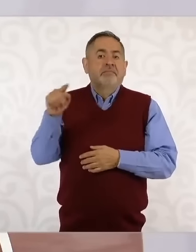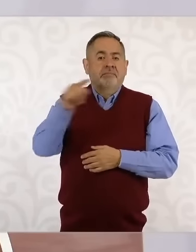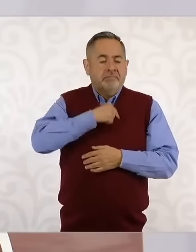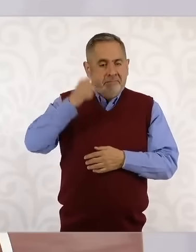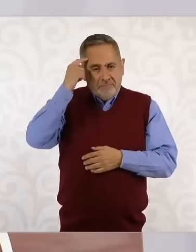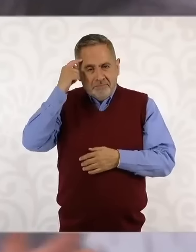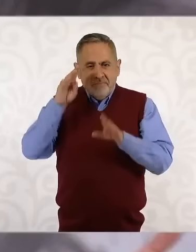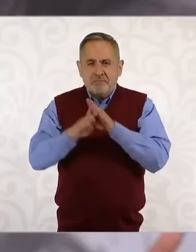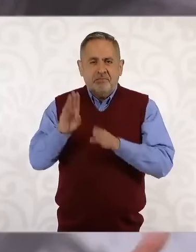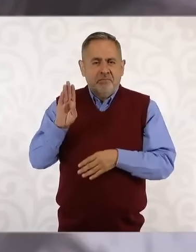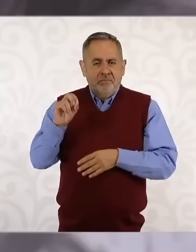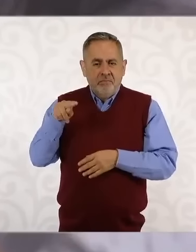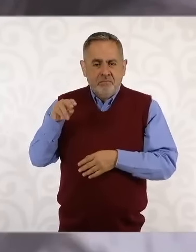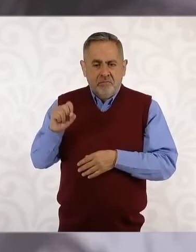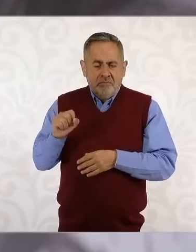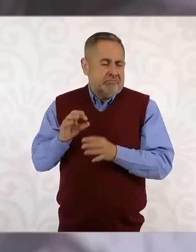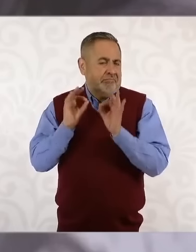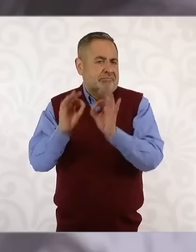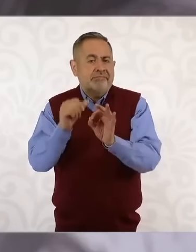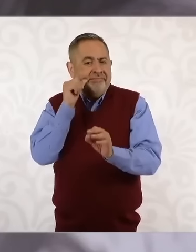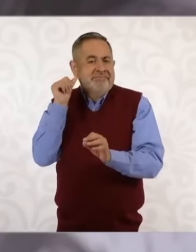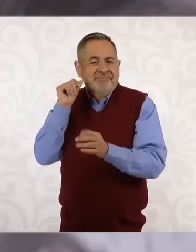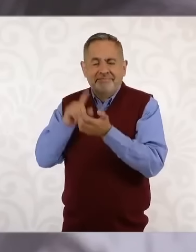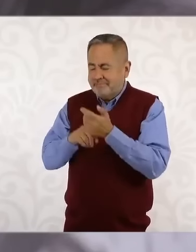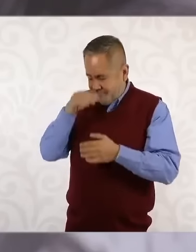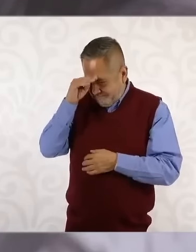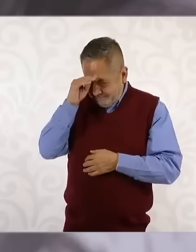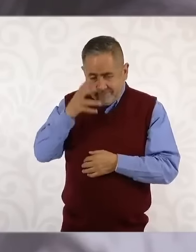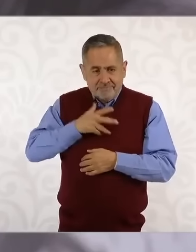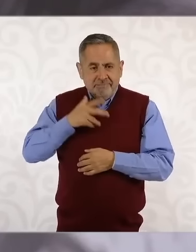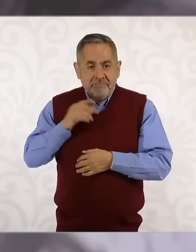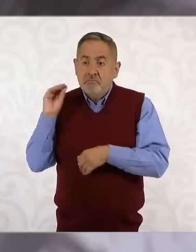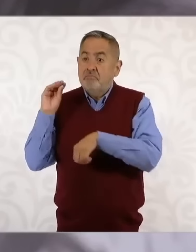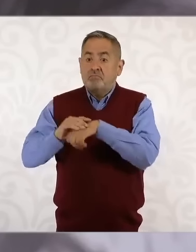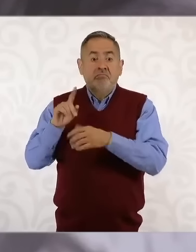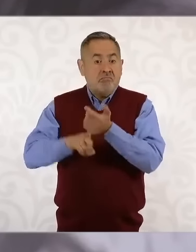tema de los bonos, porque justo ayer tuvimos este una colocación muy importante que también